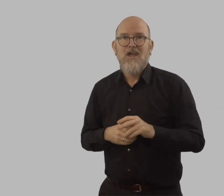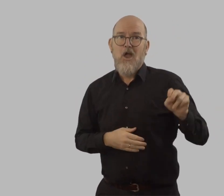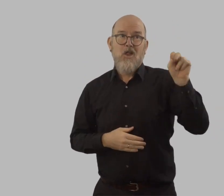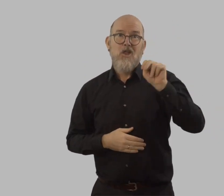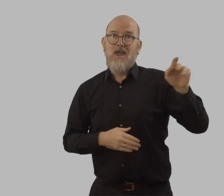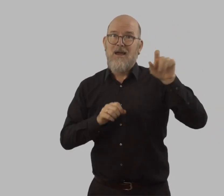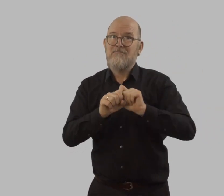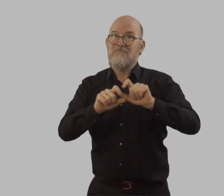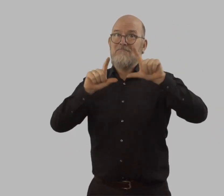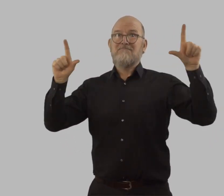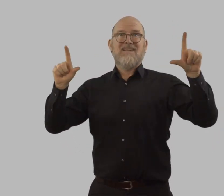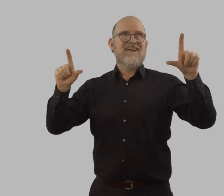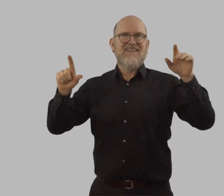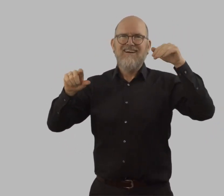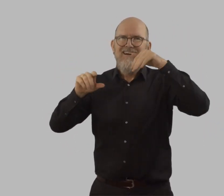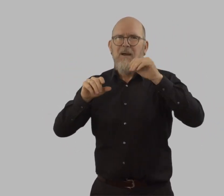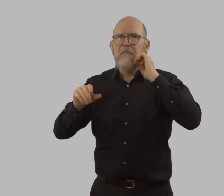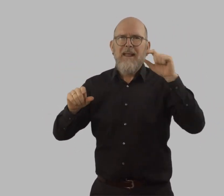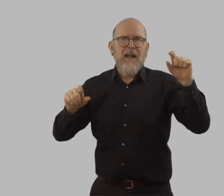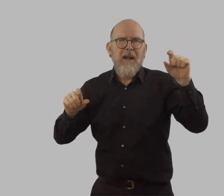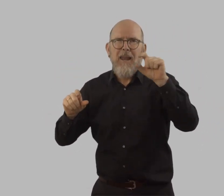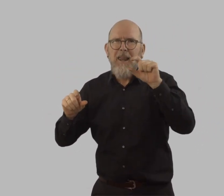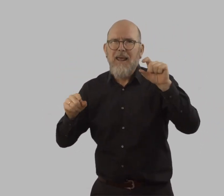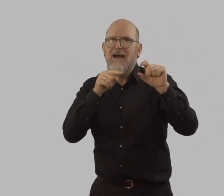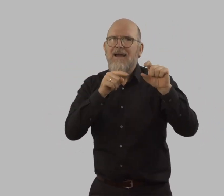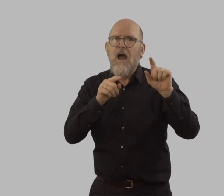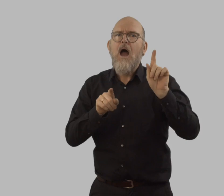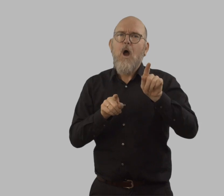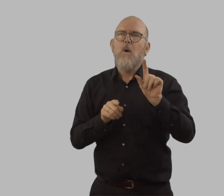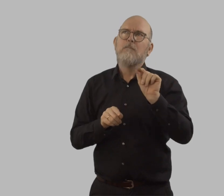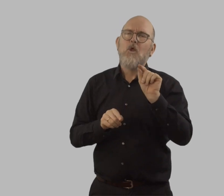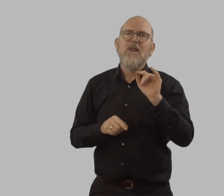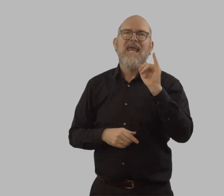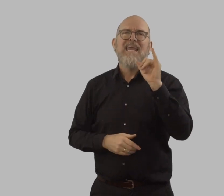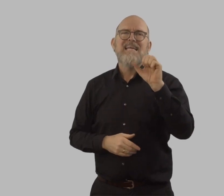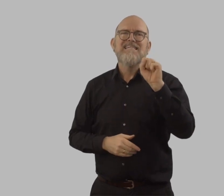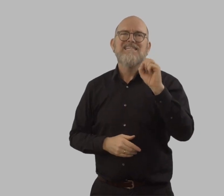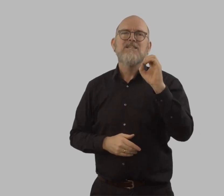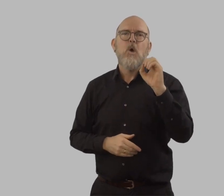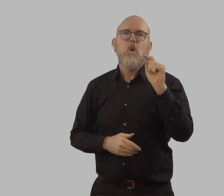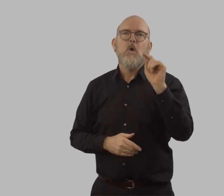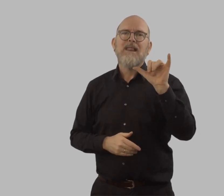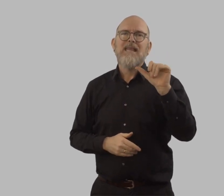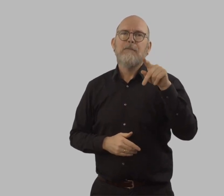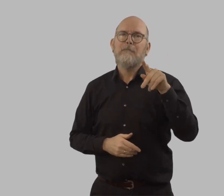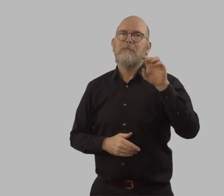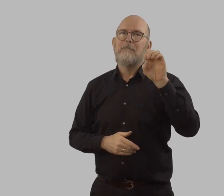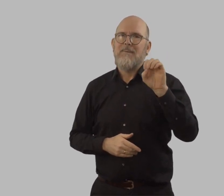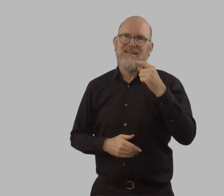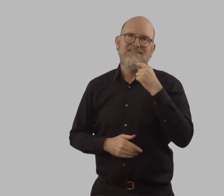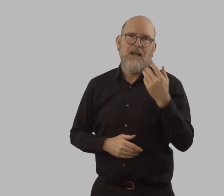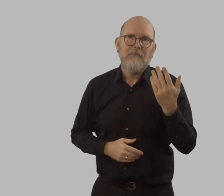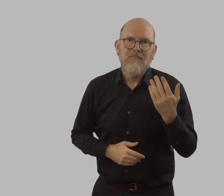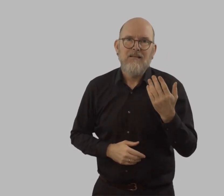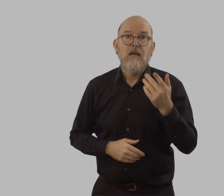Neuraths Bildsprache der Männchen, das sogenannte Isotype,